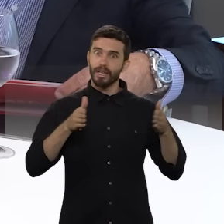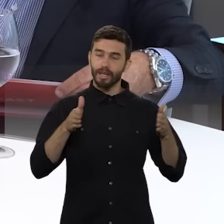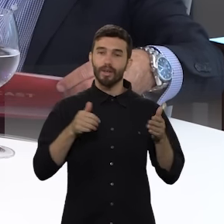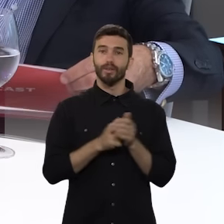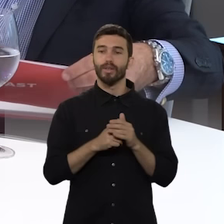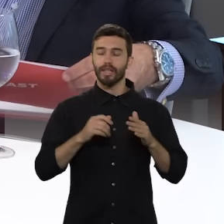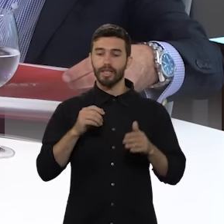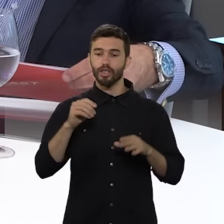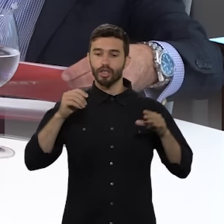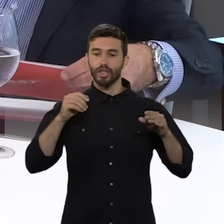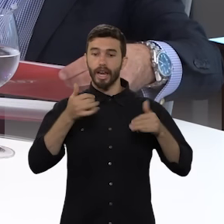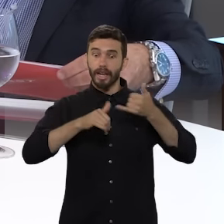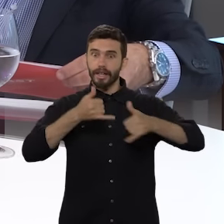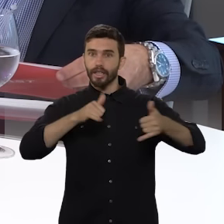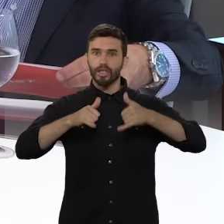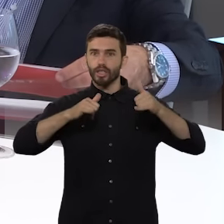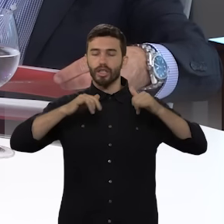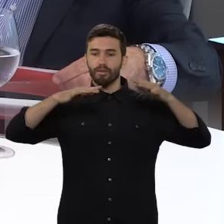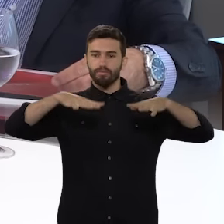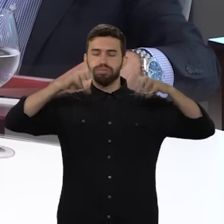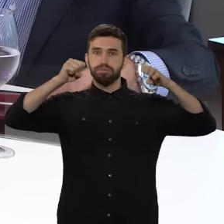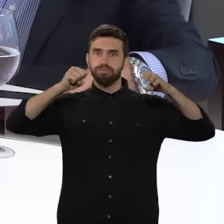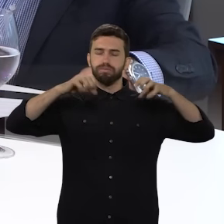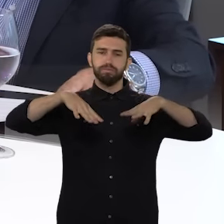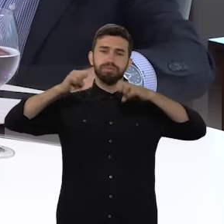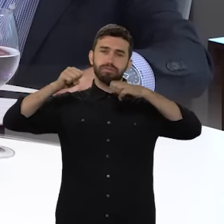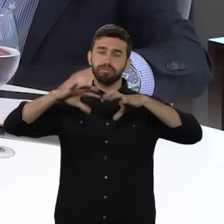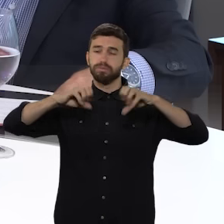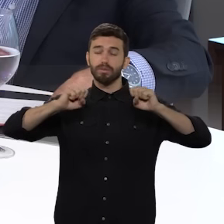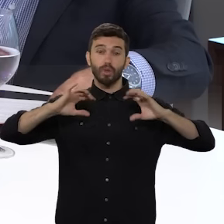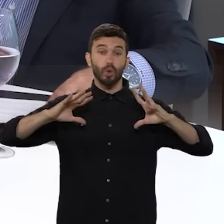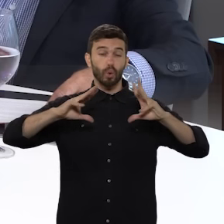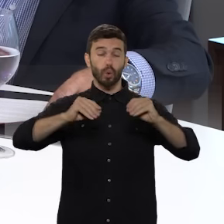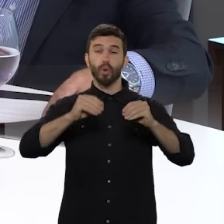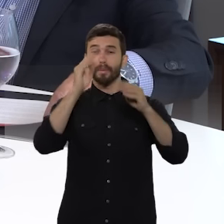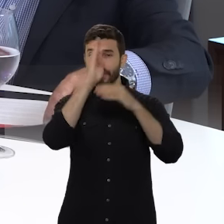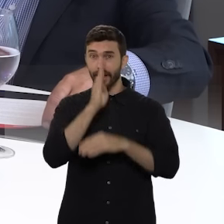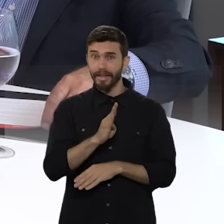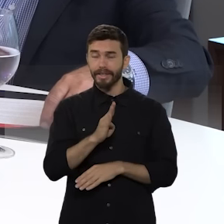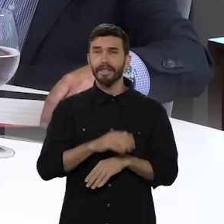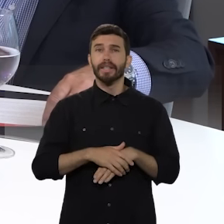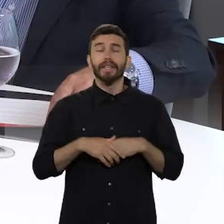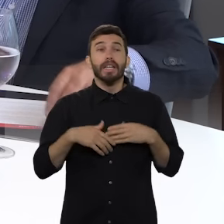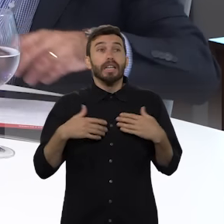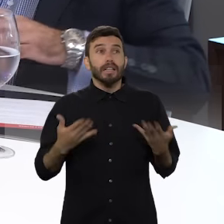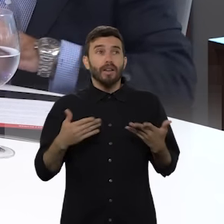teve poucas chuvas, isso eu estou falando ali por volta de 2002. Poucas chuvas e a gente tinha uma